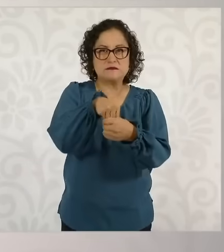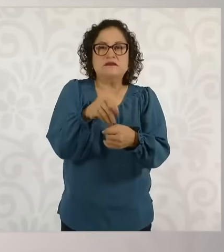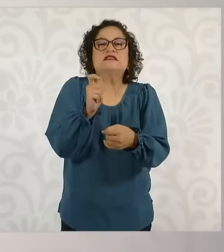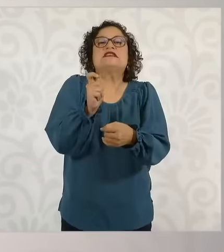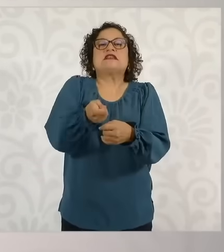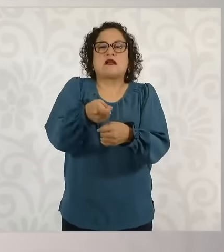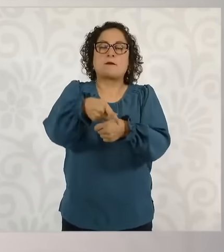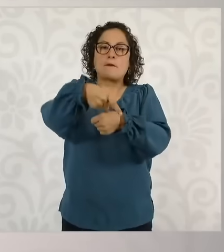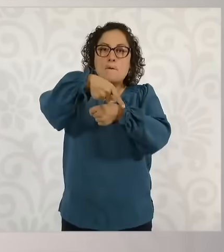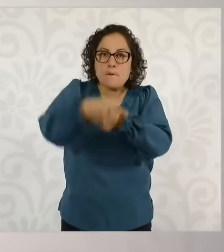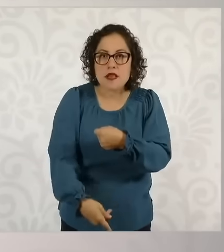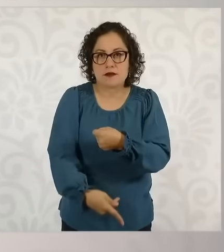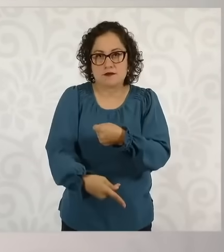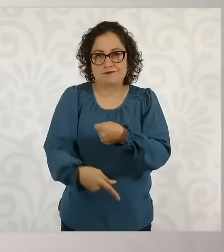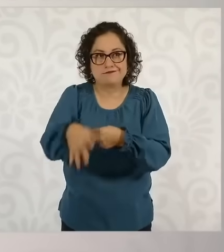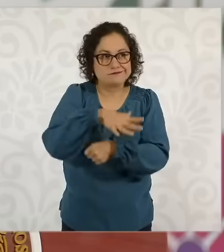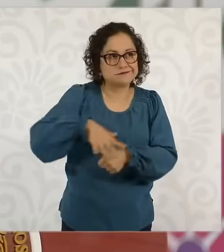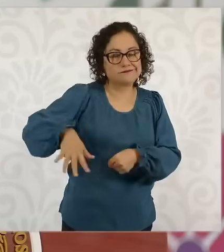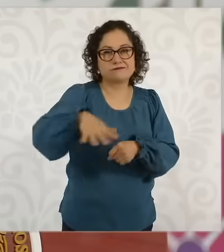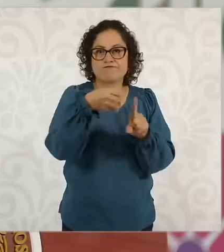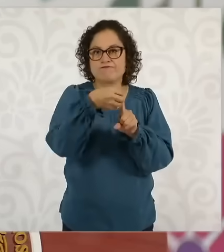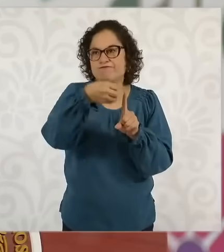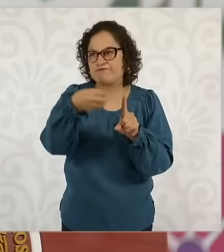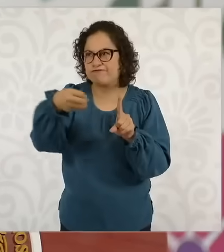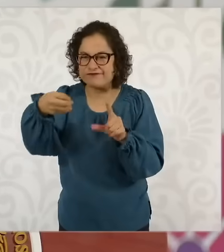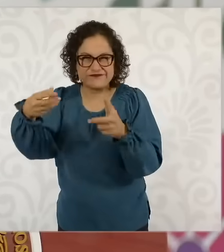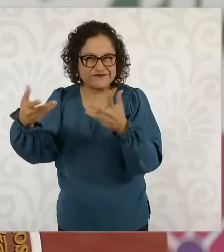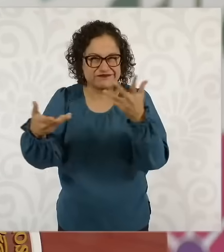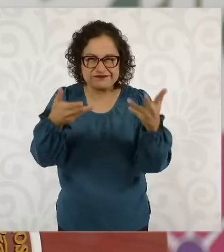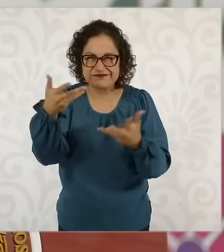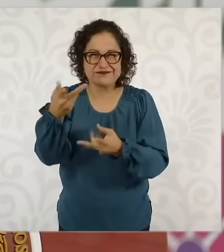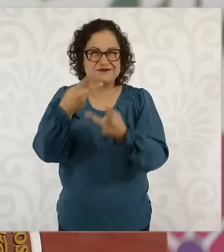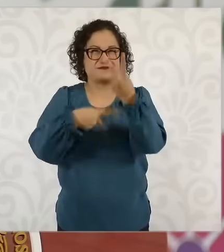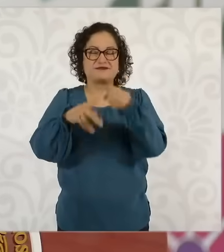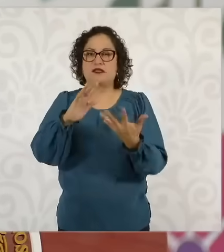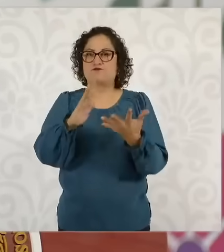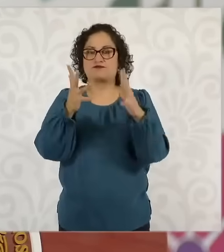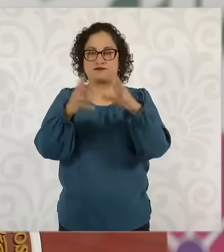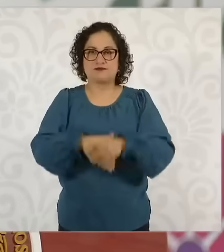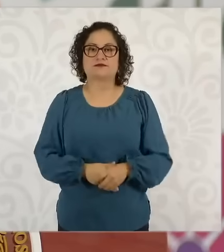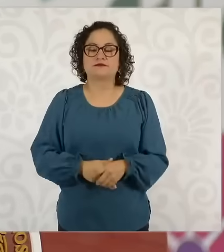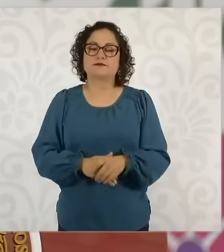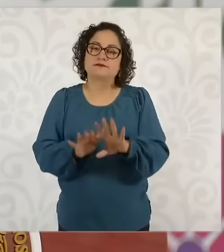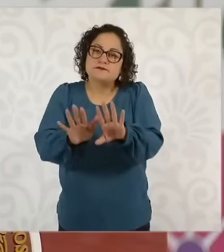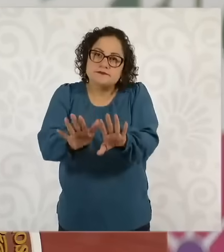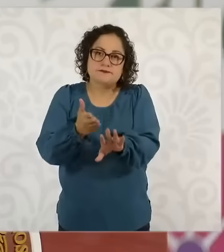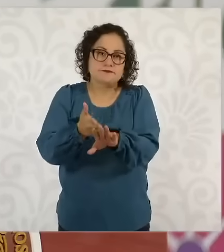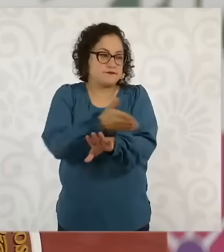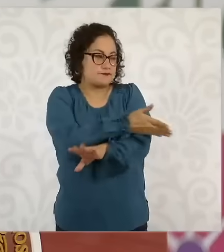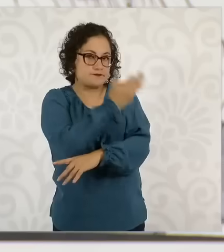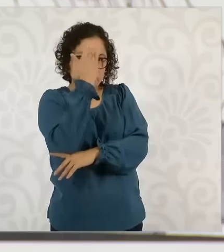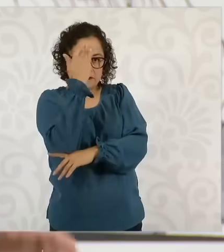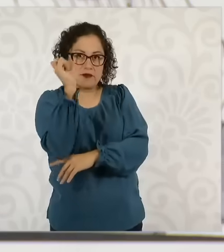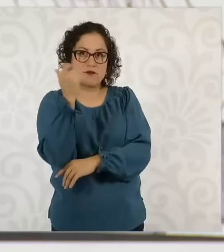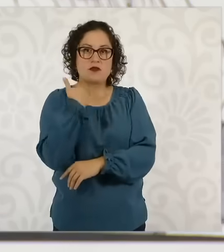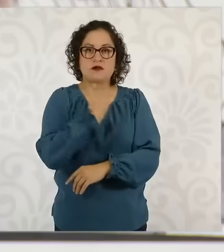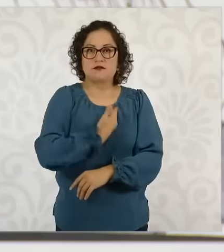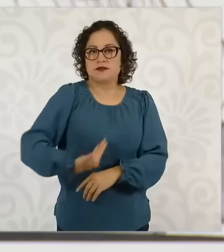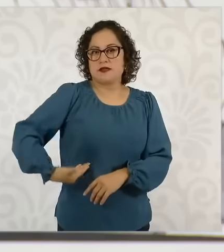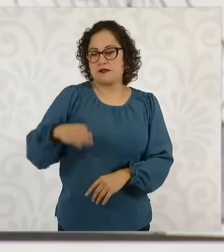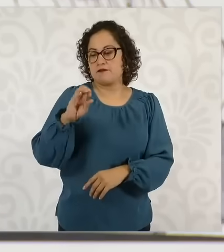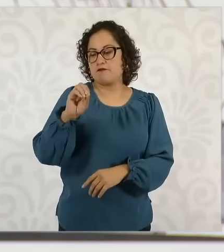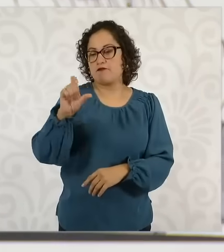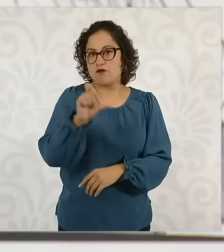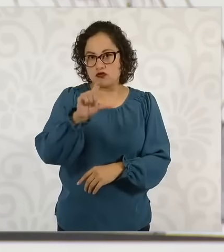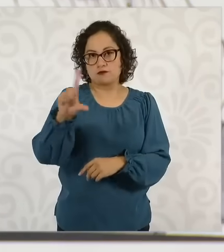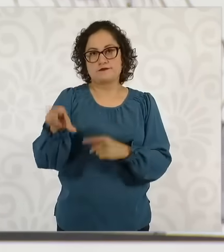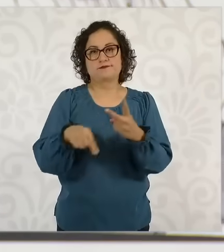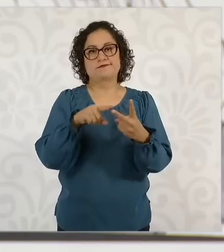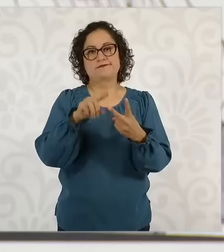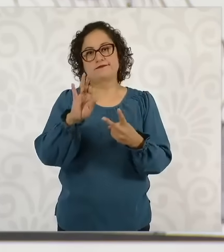operación. Eh, entonces en la época de Fox, luego de Calderón y luego de Peña, lo que querían era